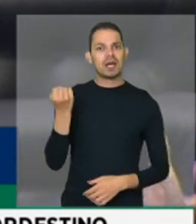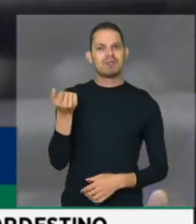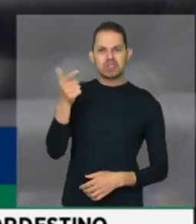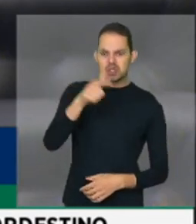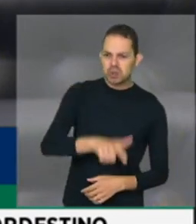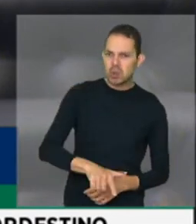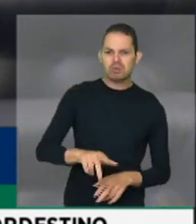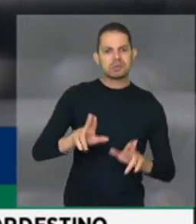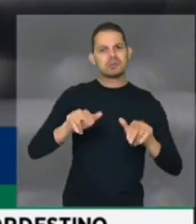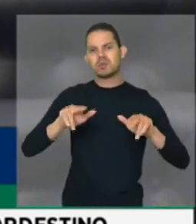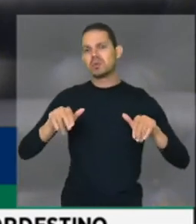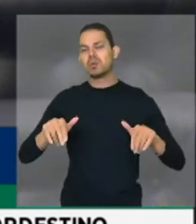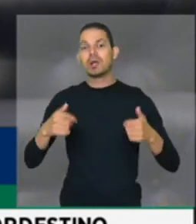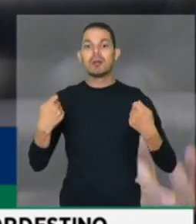REPETIR. ENTÃO, PRECISAMOS CONHECER QUAL FOI A ORIGEM